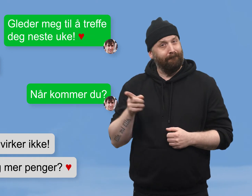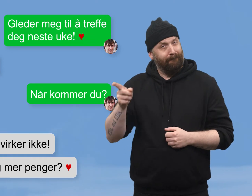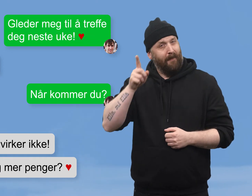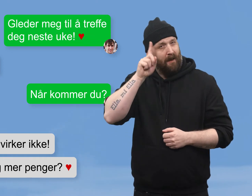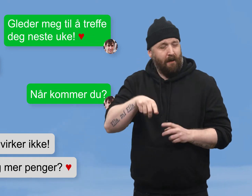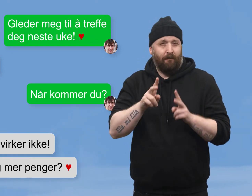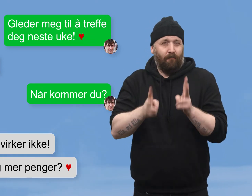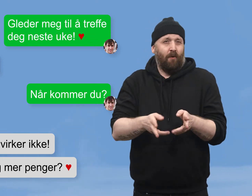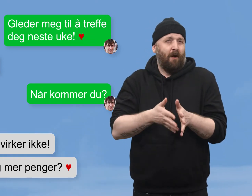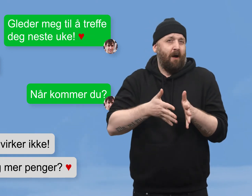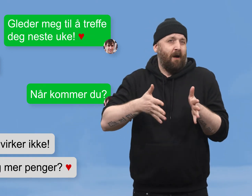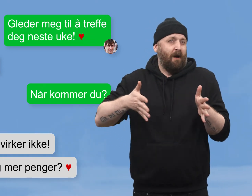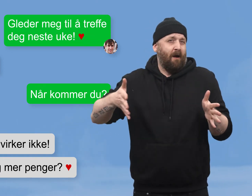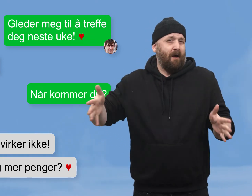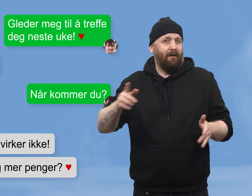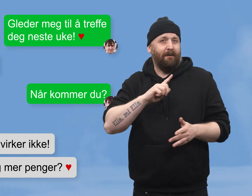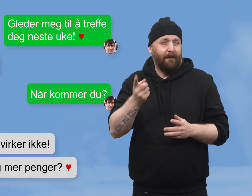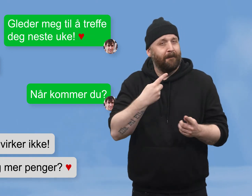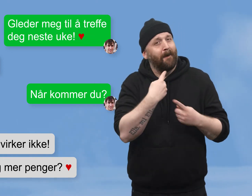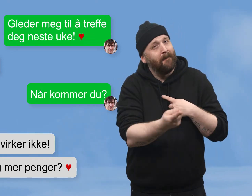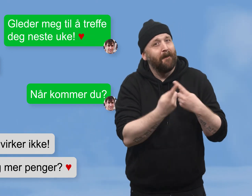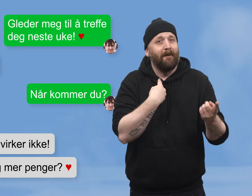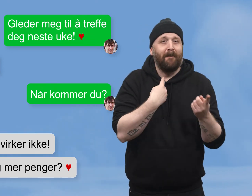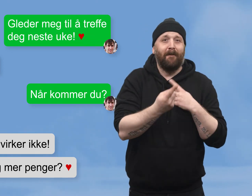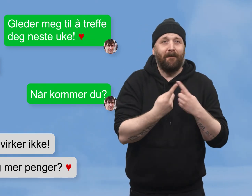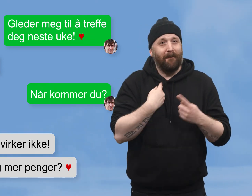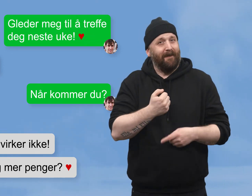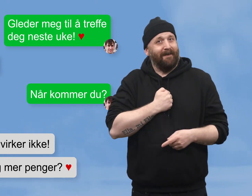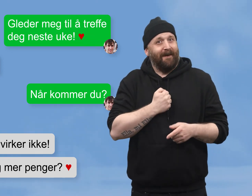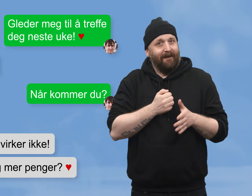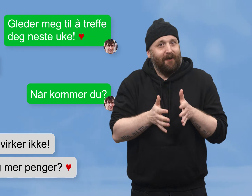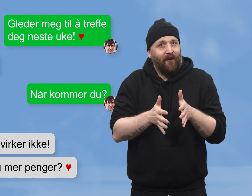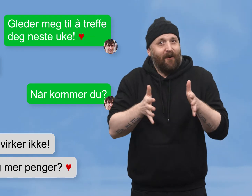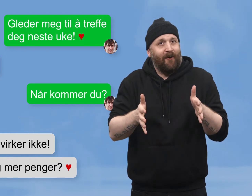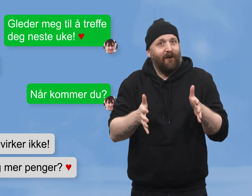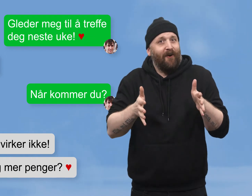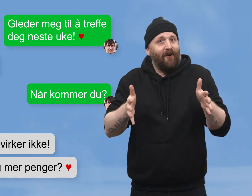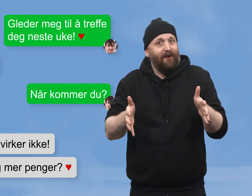De kan bruke lang til på å kommunisere, for å øke tilliten.